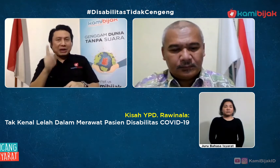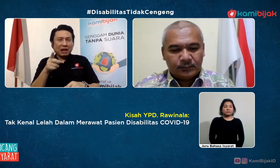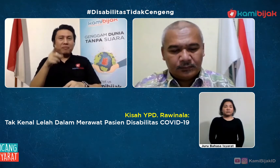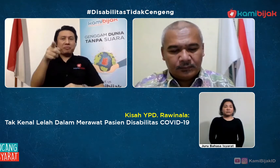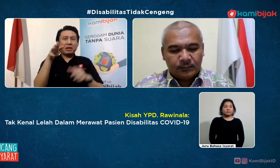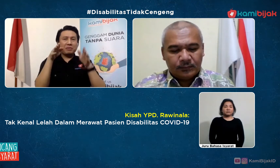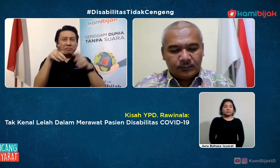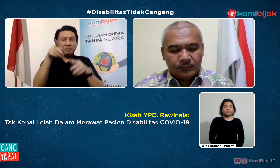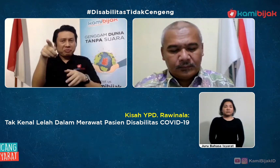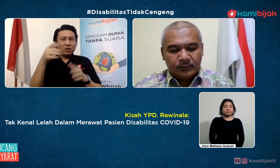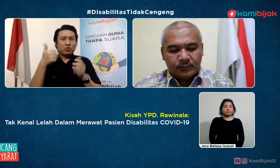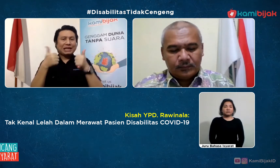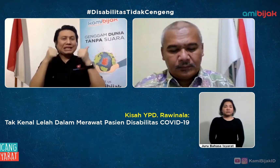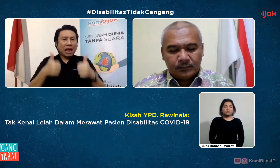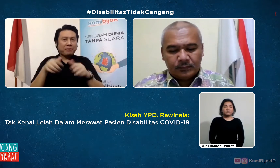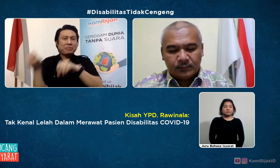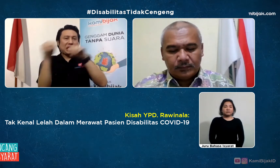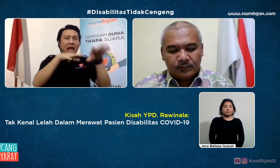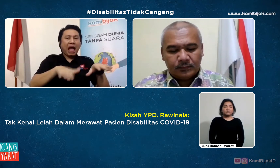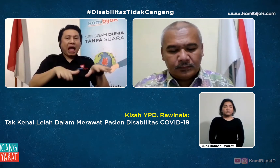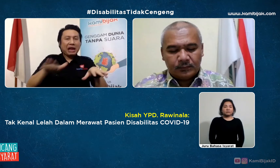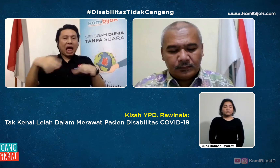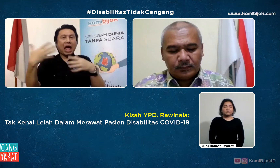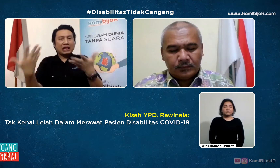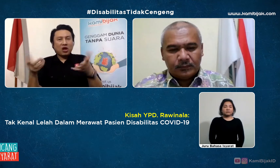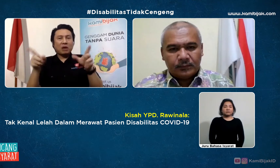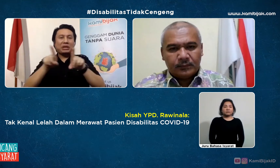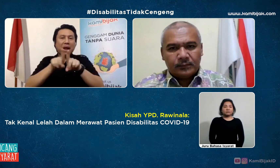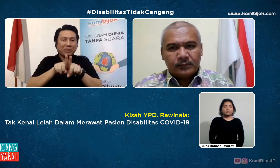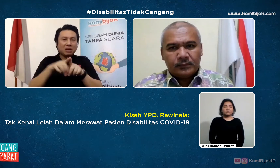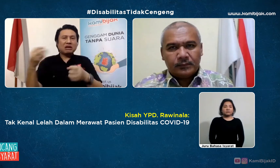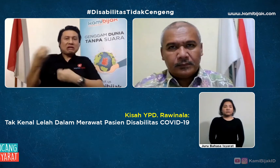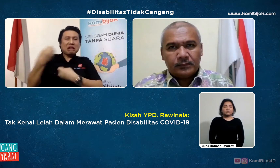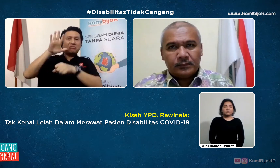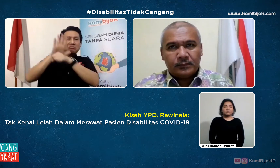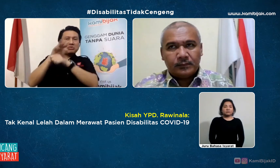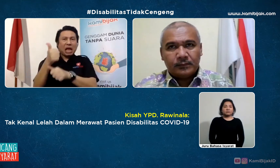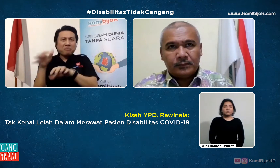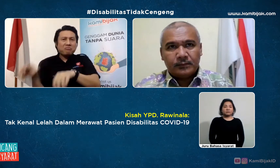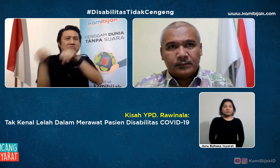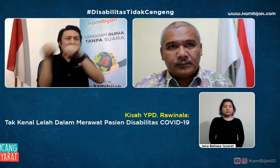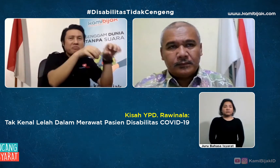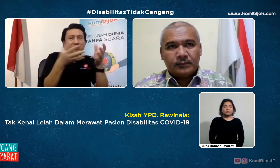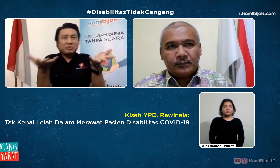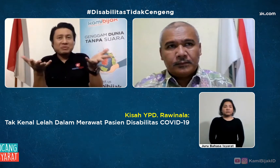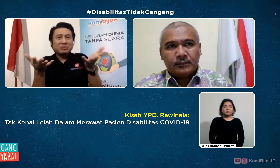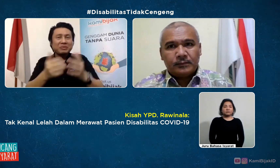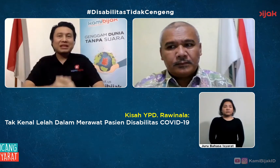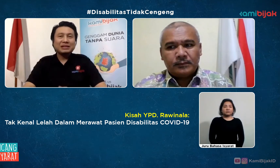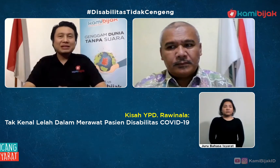apakah Rawinala sudah siap memindahkan anak atau pendamping yang terpapar Covid-19?